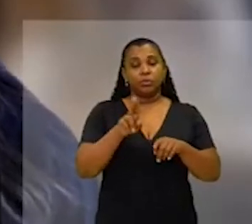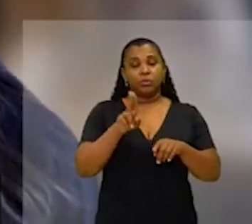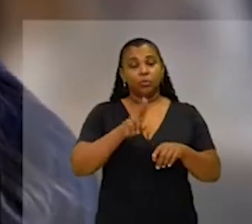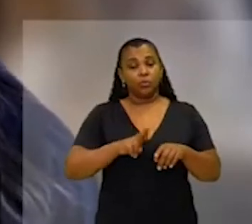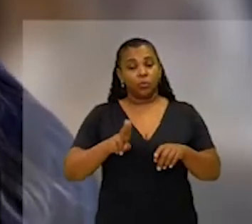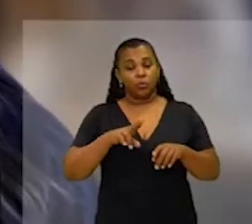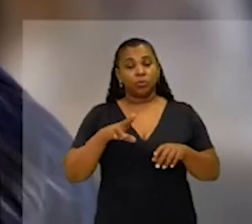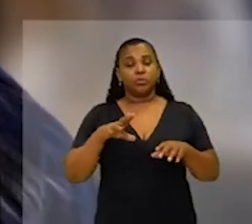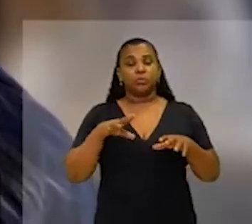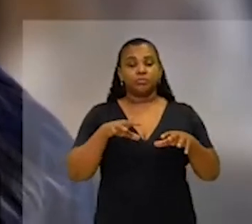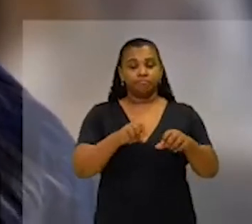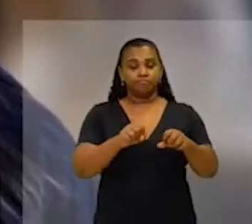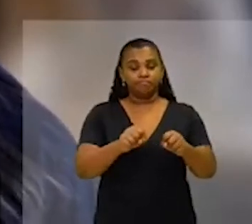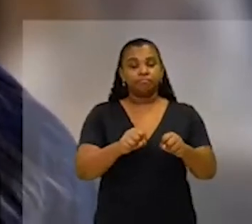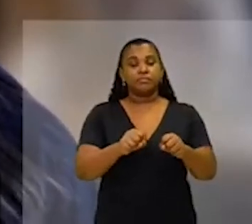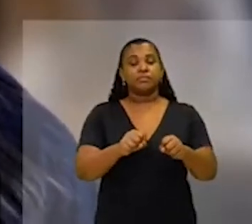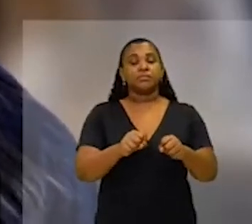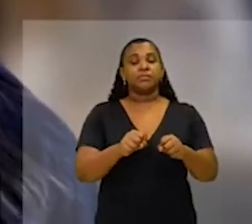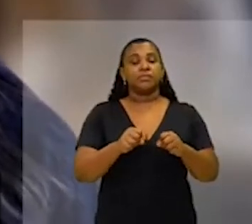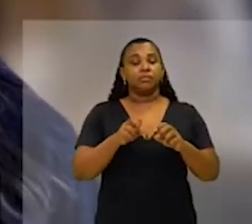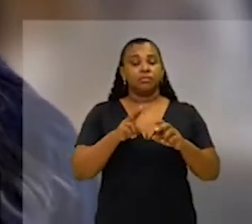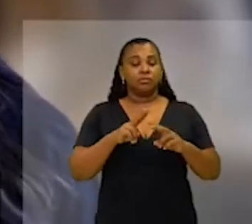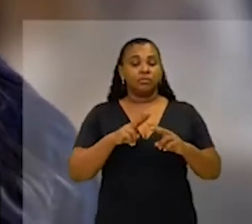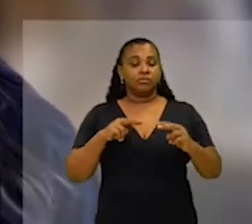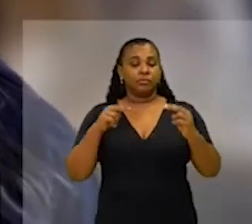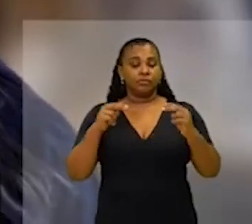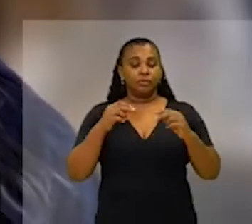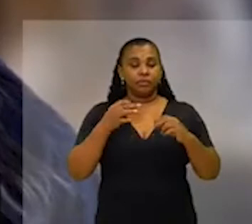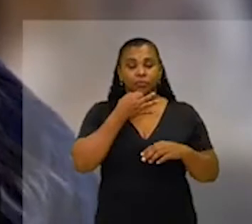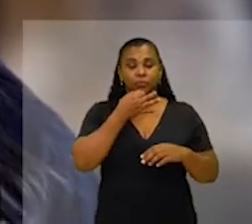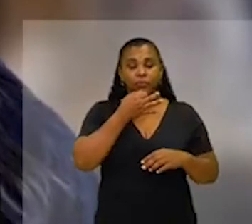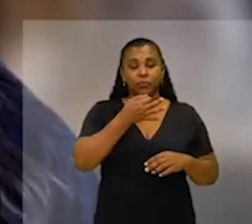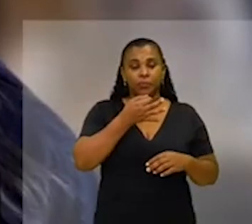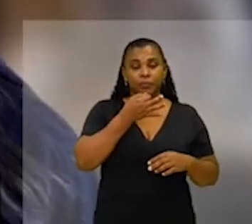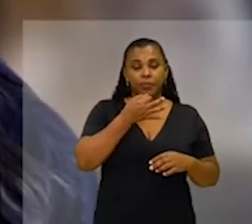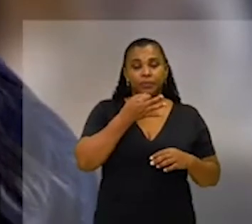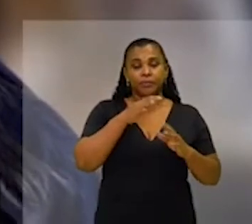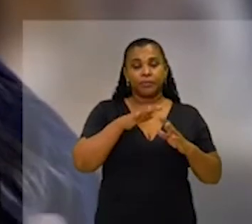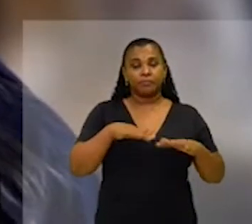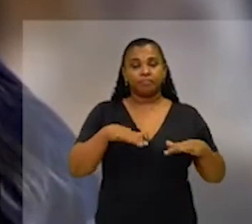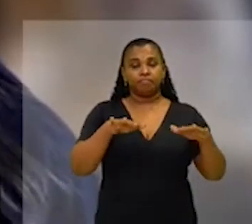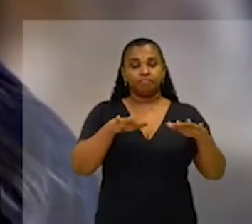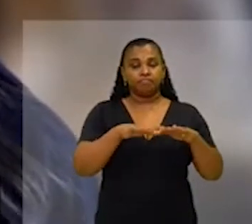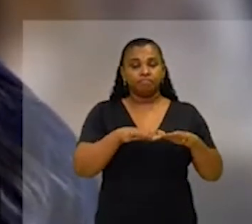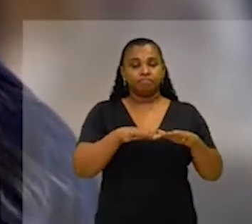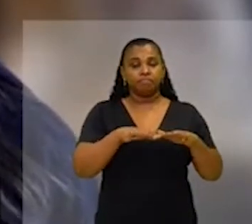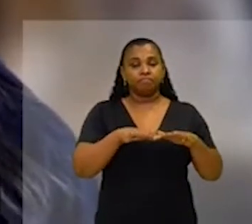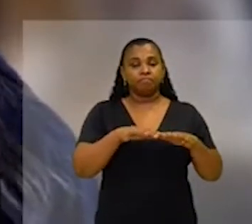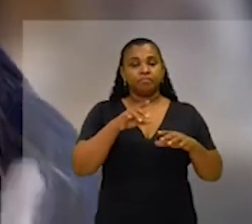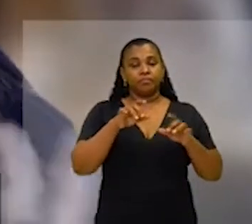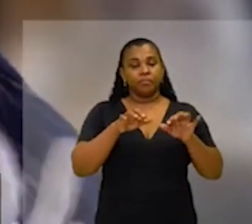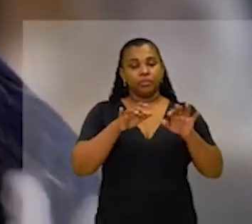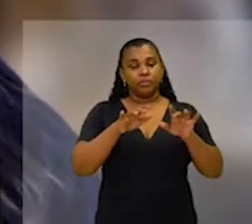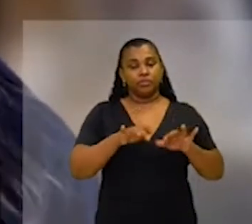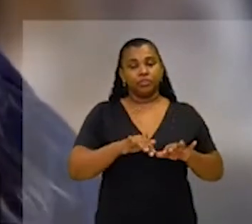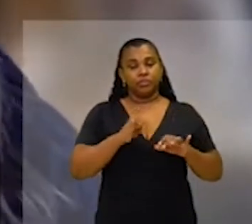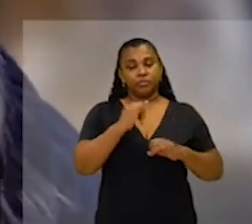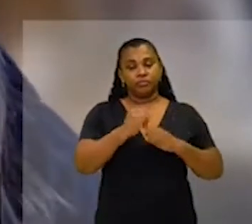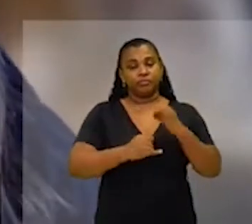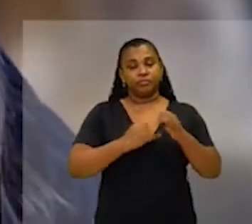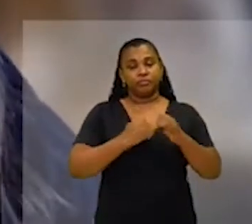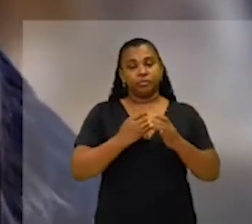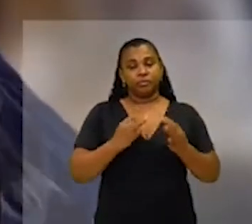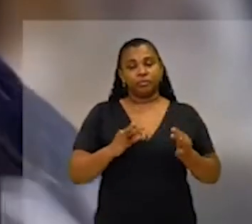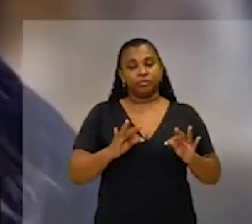também da desse universo da que a inclusão digital EA tecnologia nos traz não é tema dessa dessa mesa